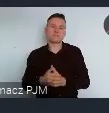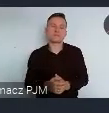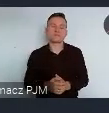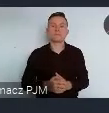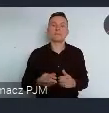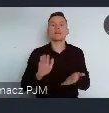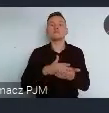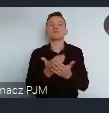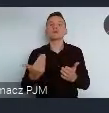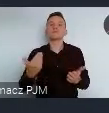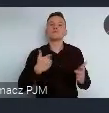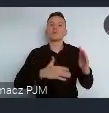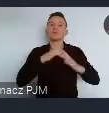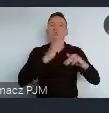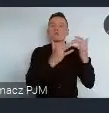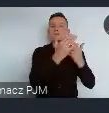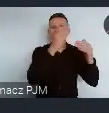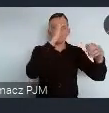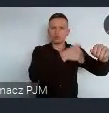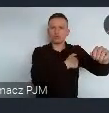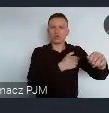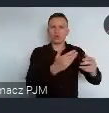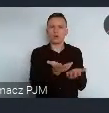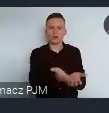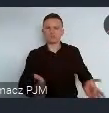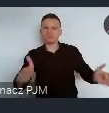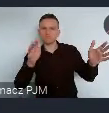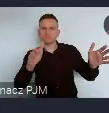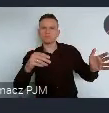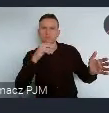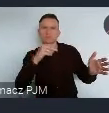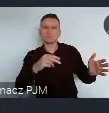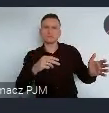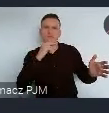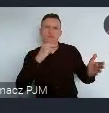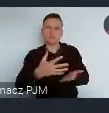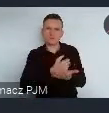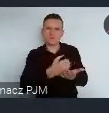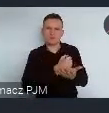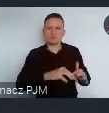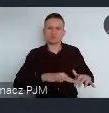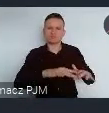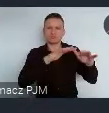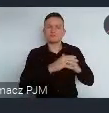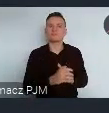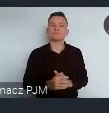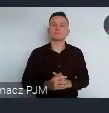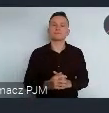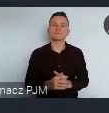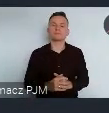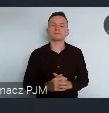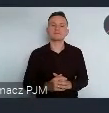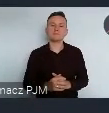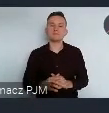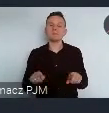a także pomniejszych zbiorników również z dotacji zewnętrznych. Na poprzednim slajdzie źródłem dofinansowania